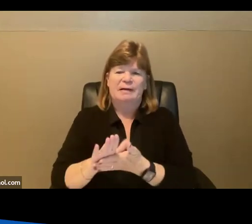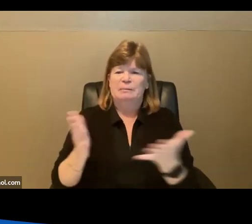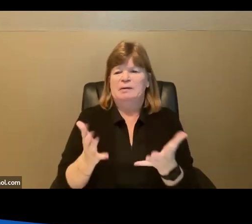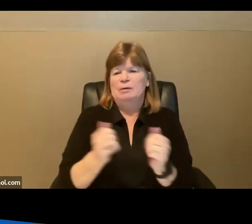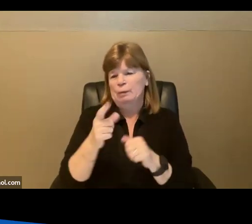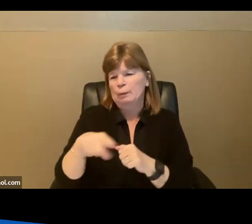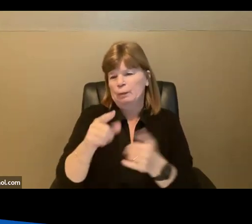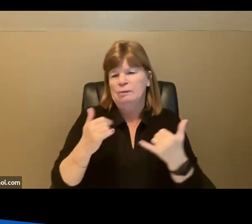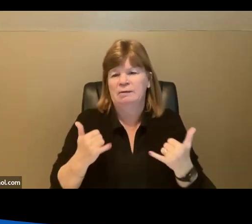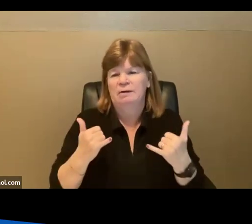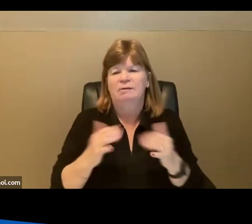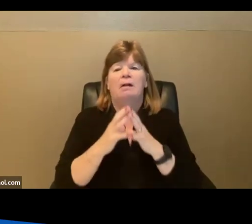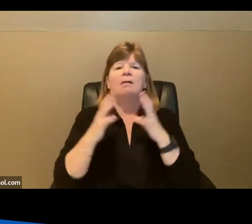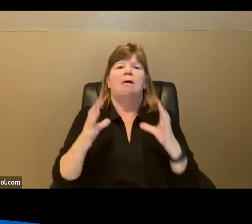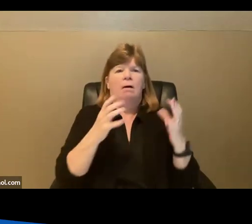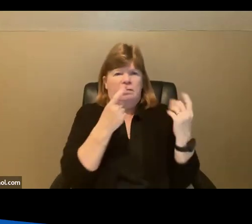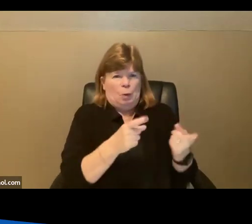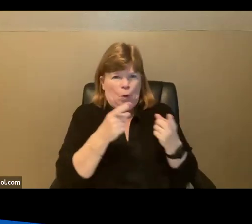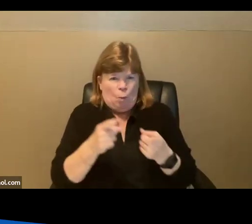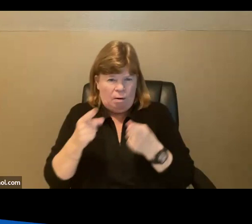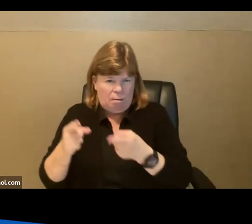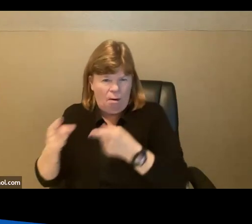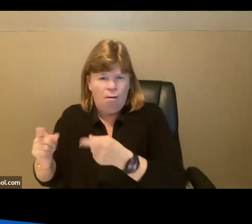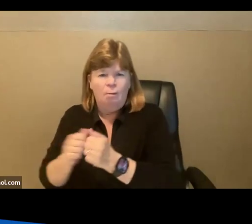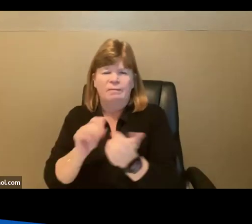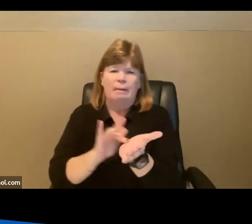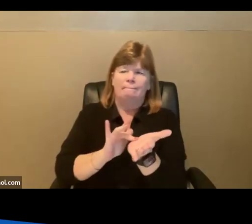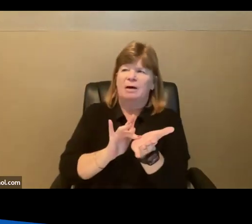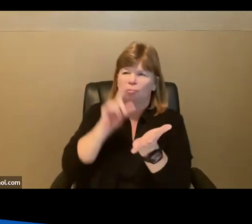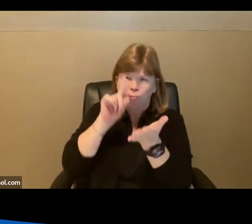Hay mucho que está pasando en la investigación médica en general.